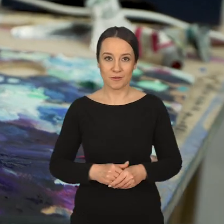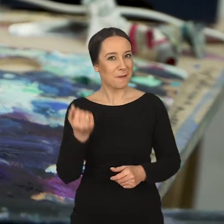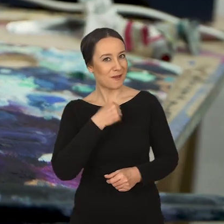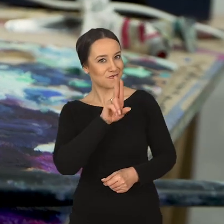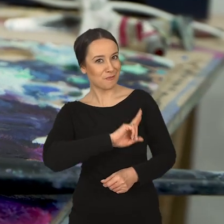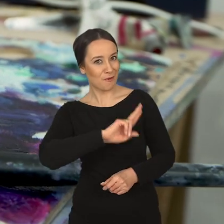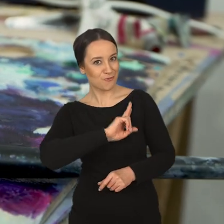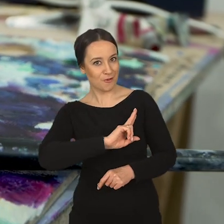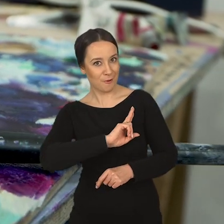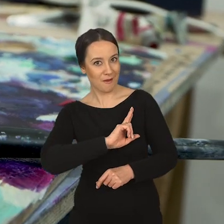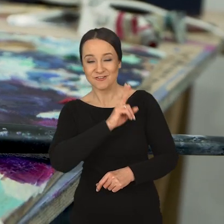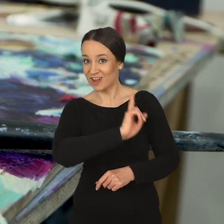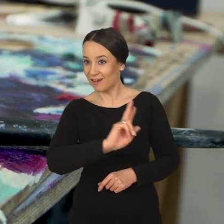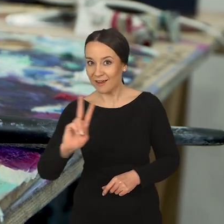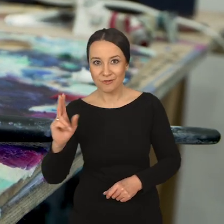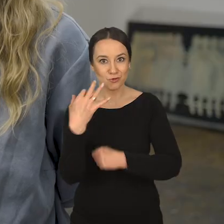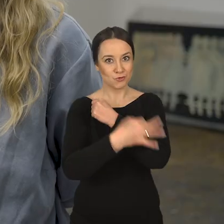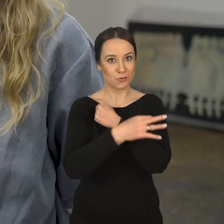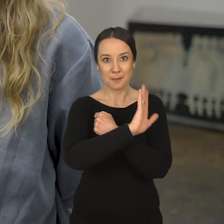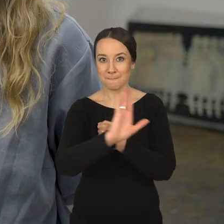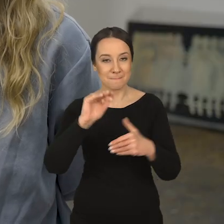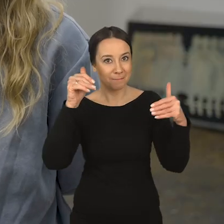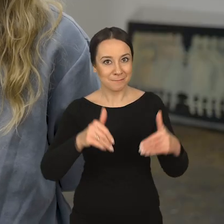Ewa Dzidek: Bardzo podoba mi się to, że każdy student